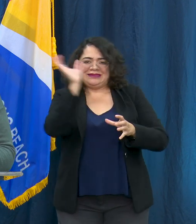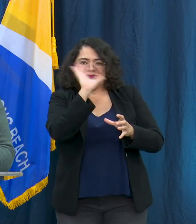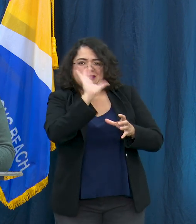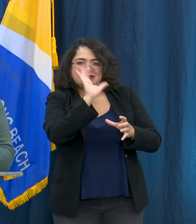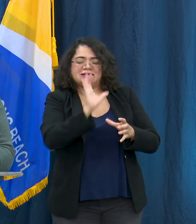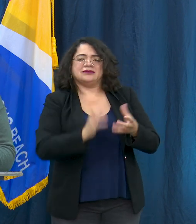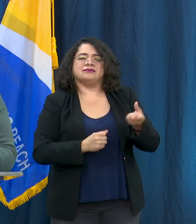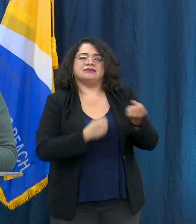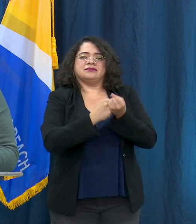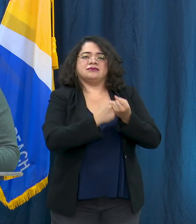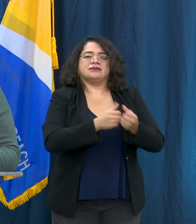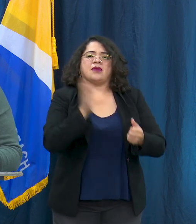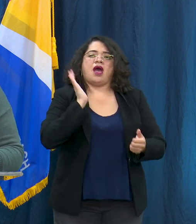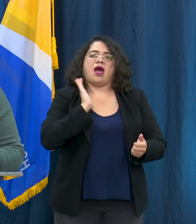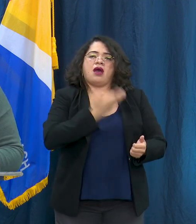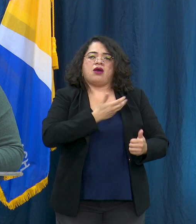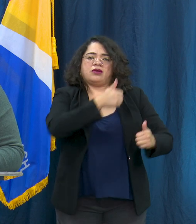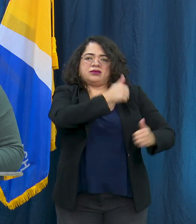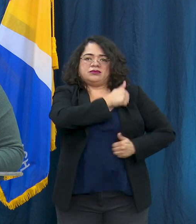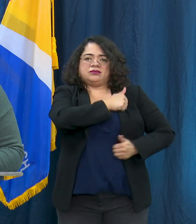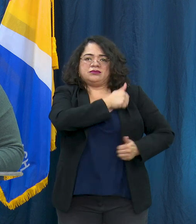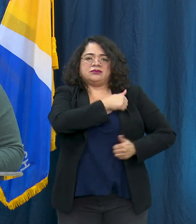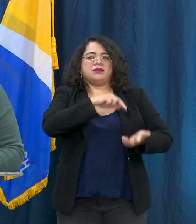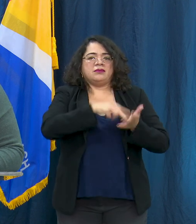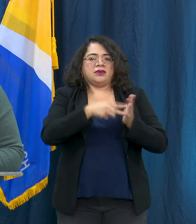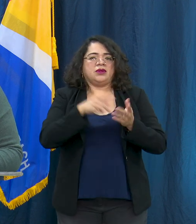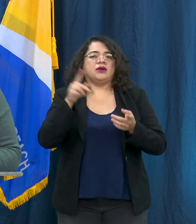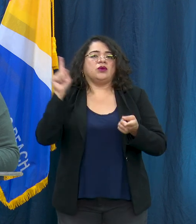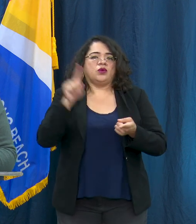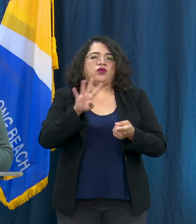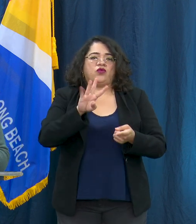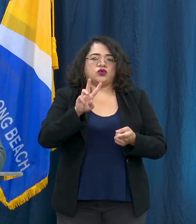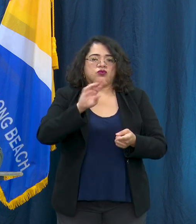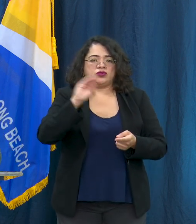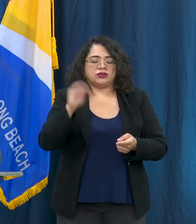servicios para nuestros veteranos los al caldez eval men take a mono so tro Cee